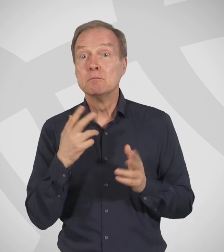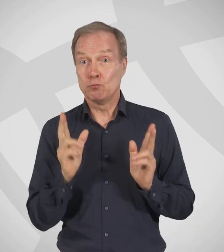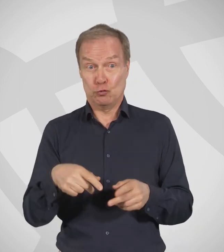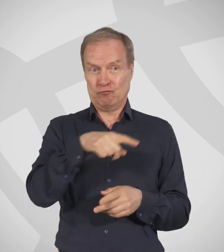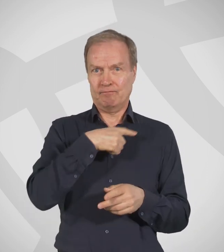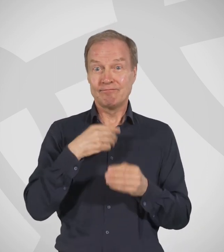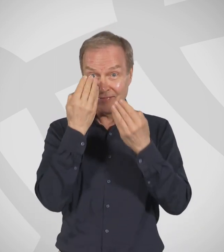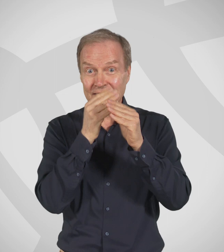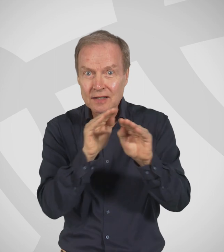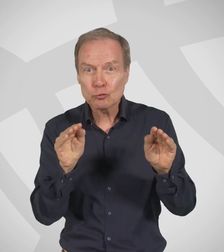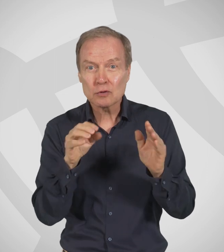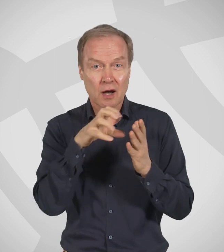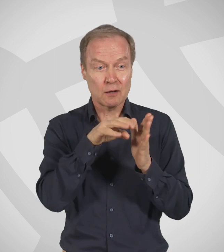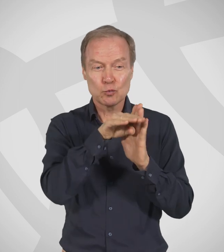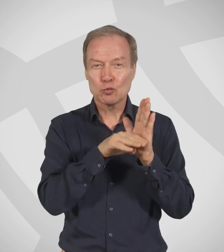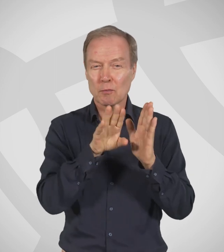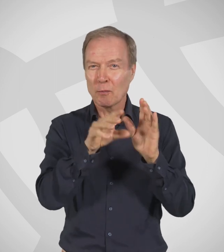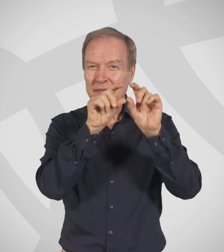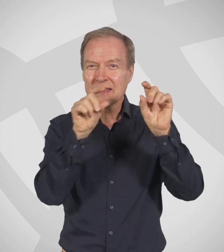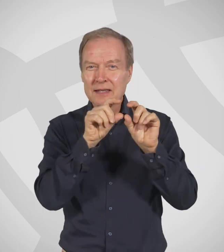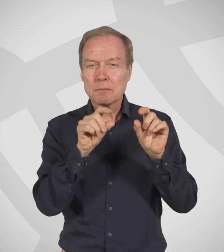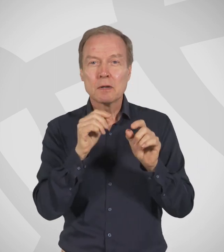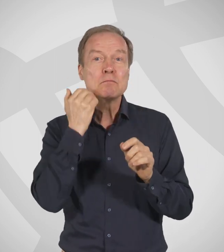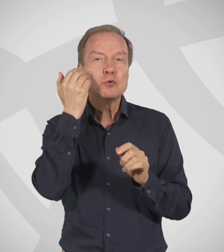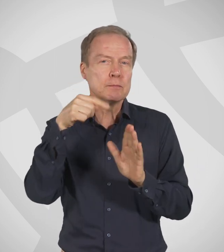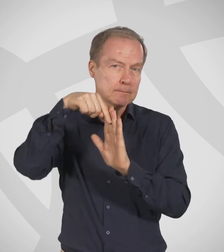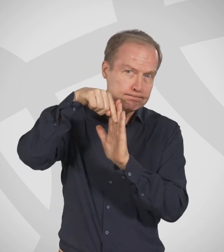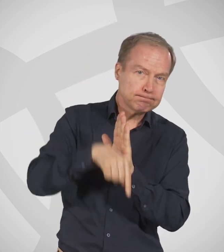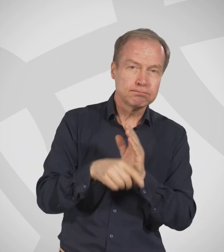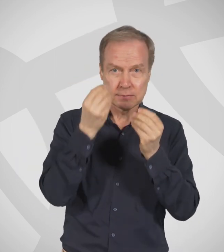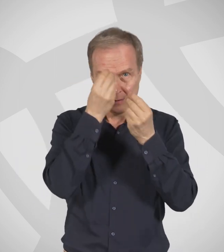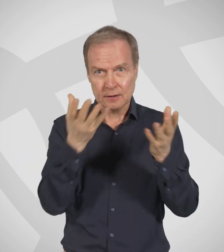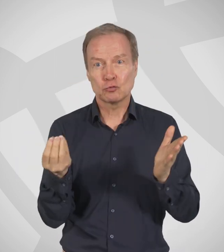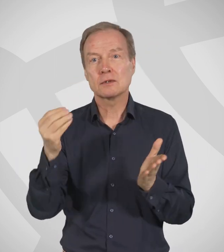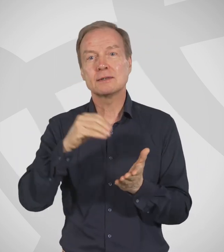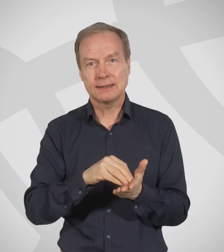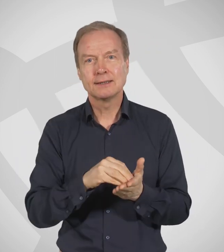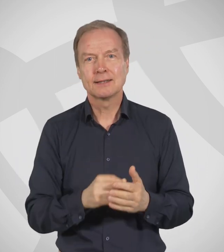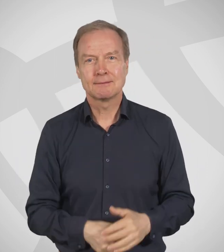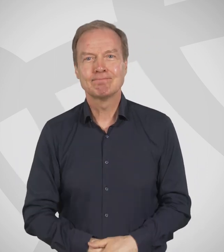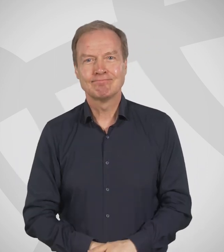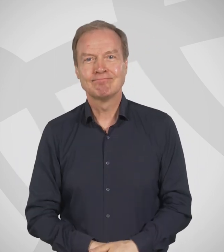Tiedotamme hallitusohjelman teemoista myöhemmin lisää.